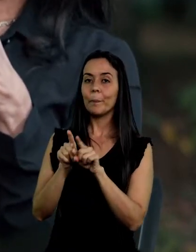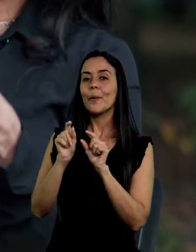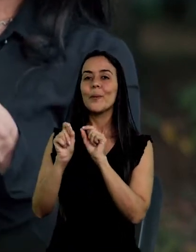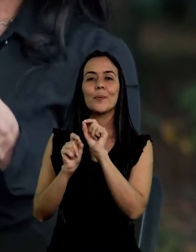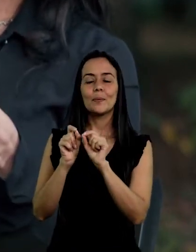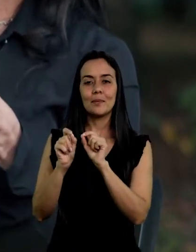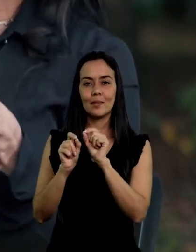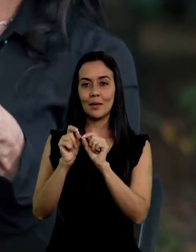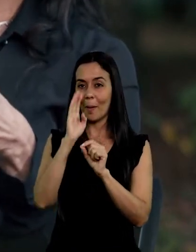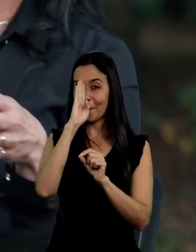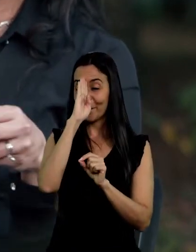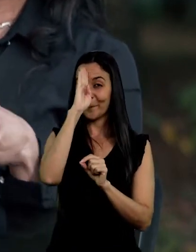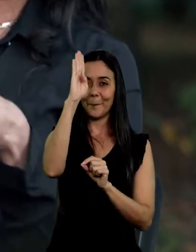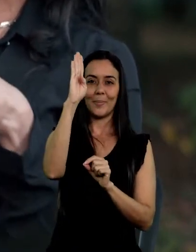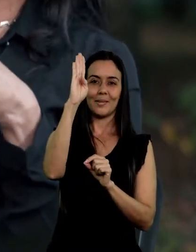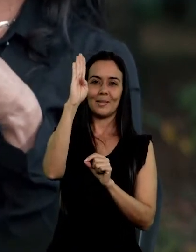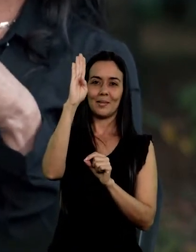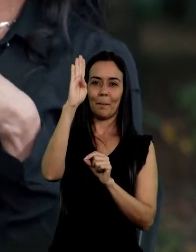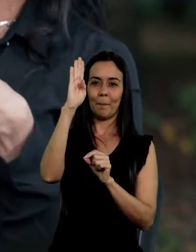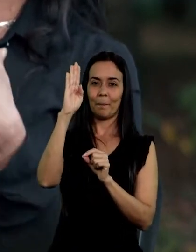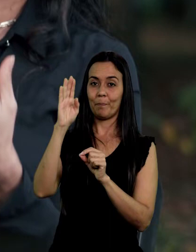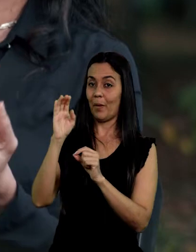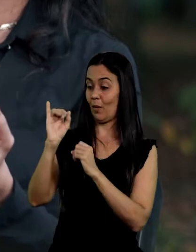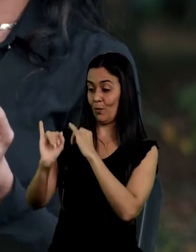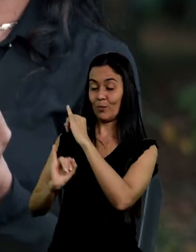principalmente, onde a gente busca notícia,